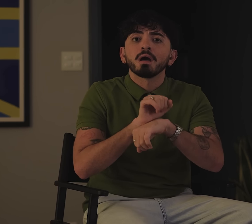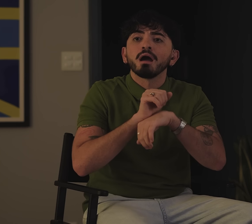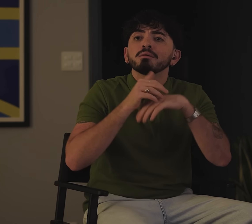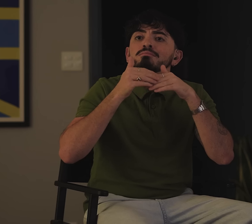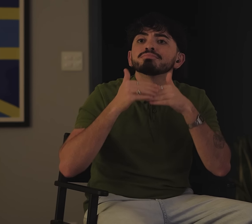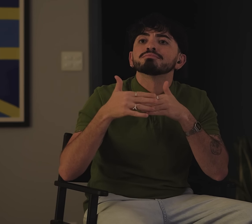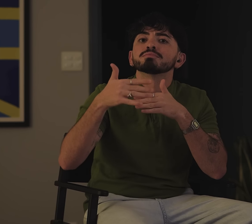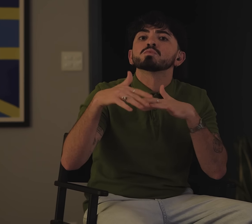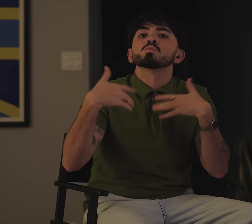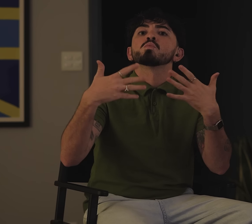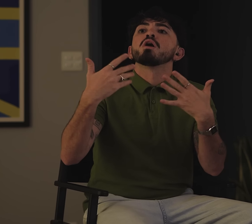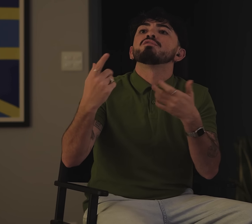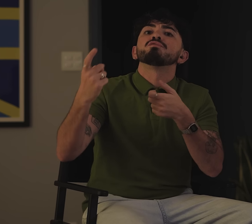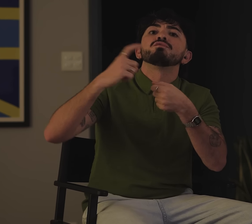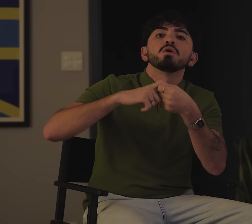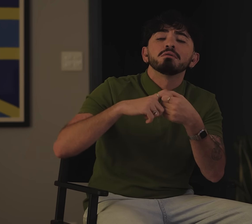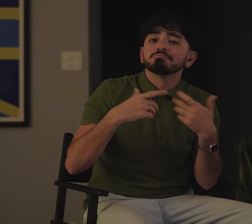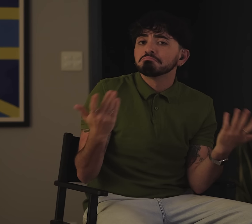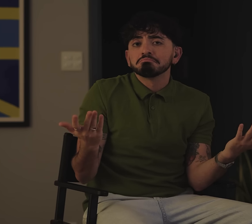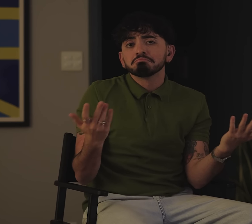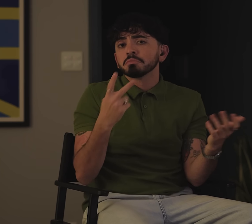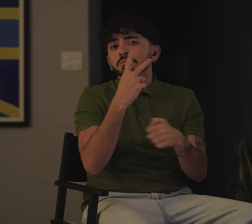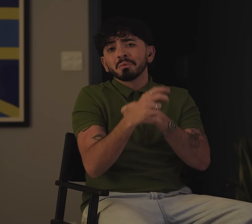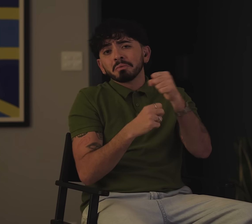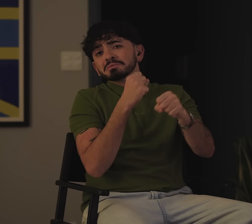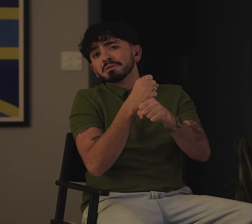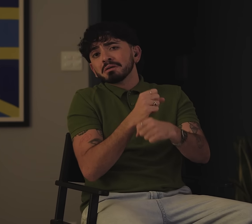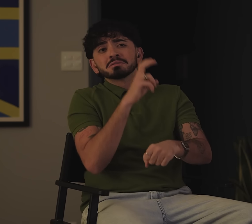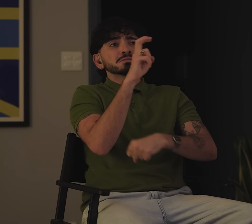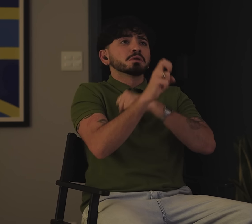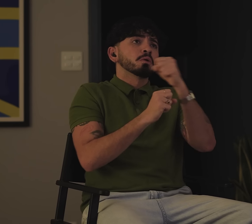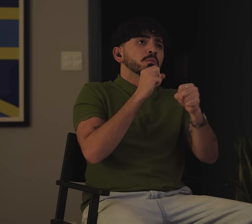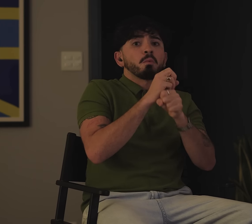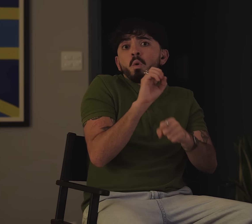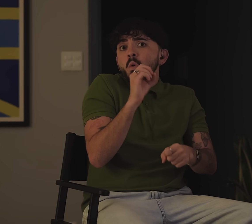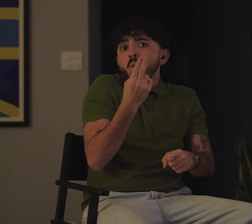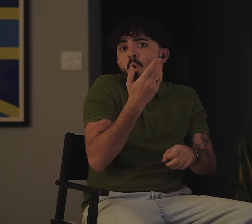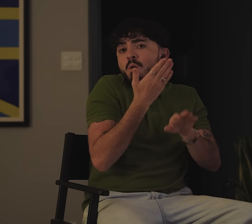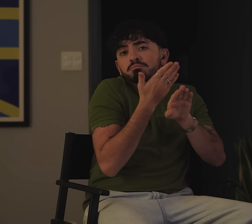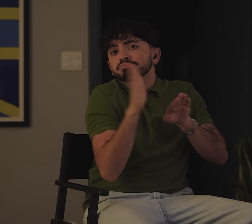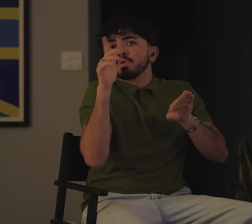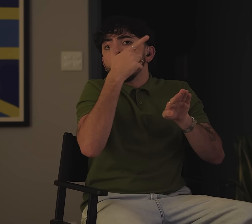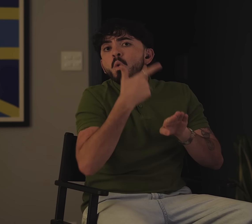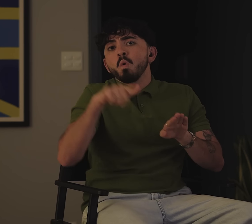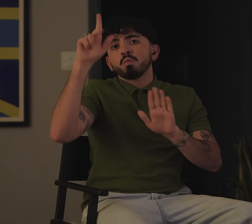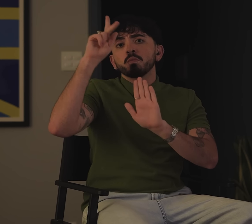Pode ser por dois anos, cinco anos ou talvez volte de outra forma.